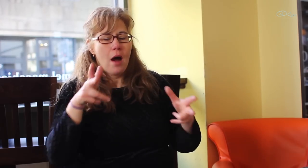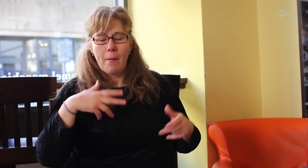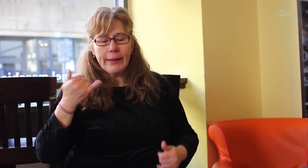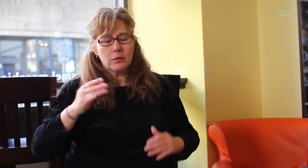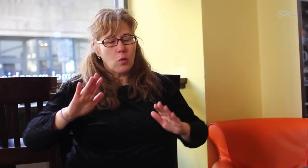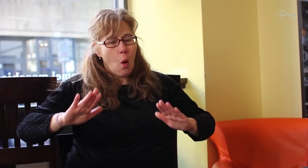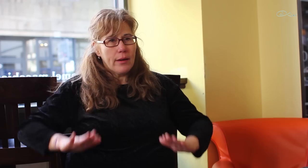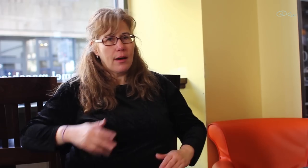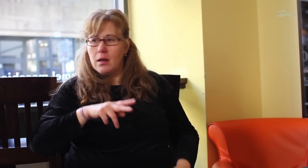Meine Kinder waren doch noch so klein! Ich habe sie dann gesucht und mich schnell umgeschaut,